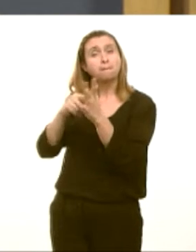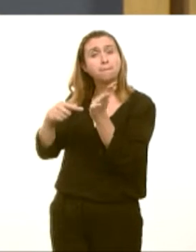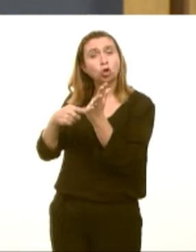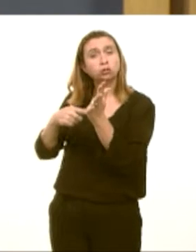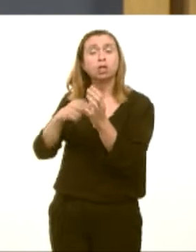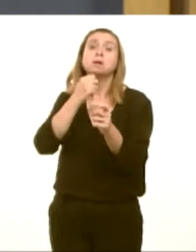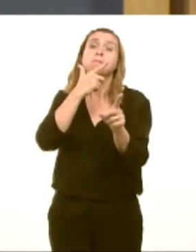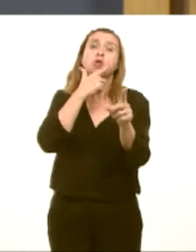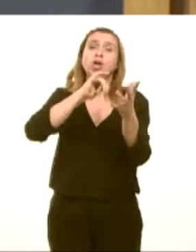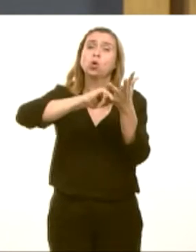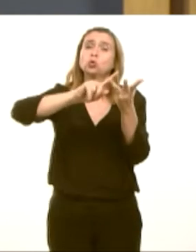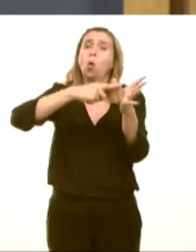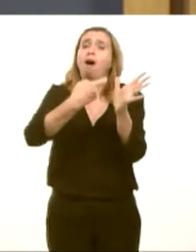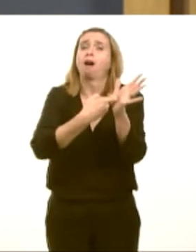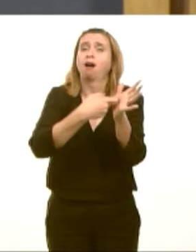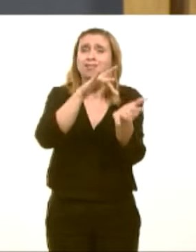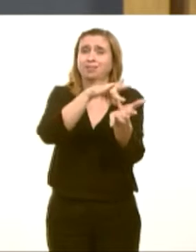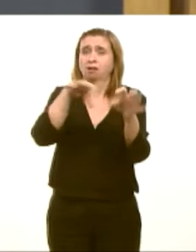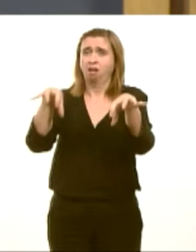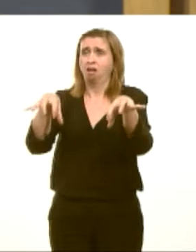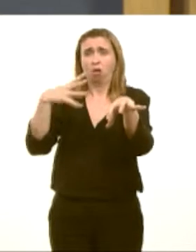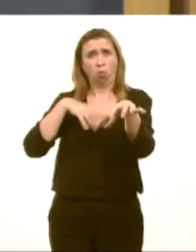yr un peth ag y mae Y Lle yn ei wneud yn Llanelli?